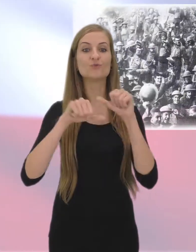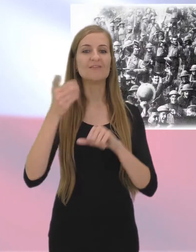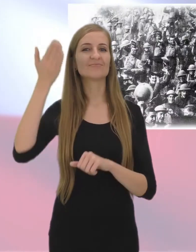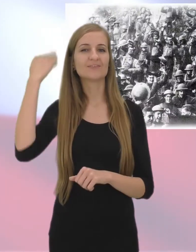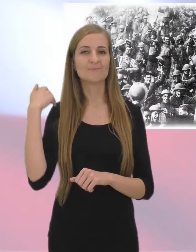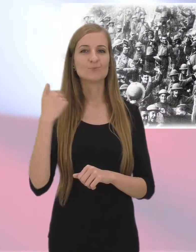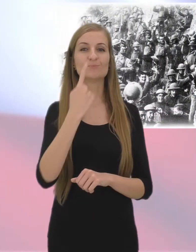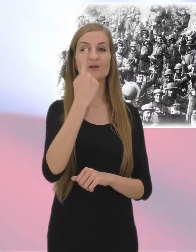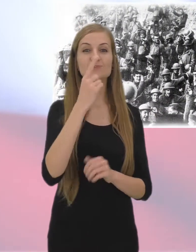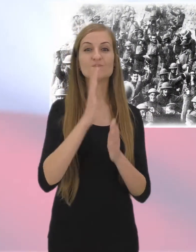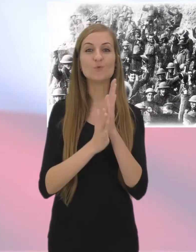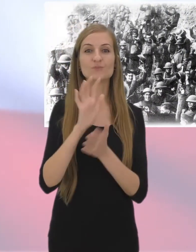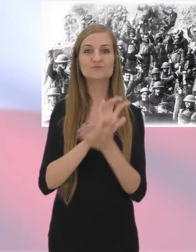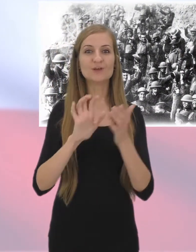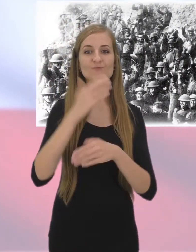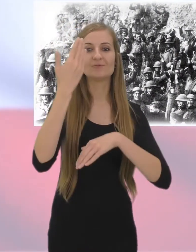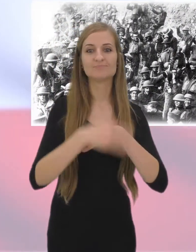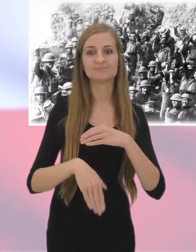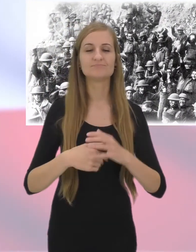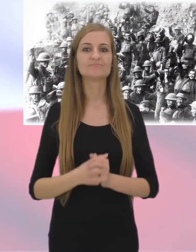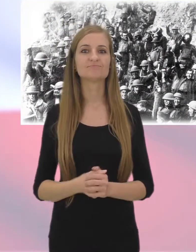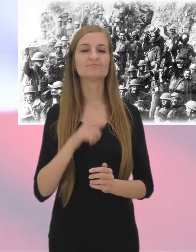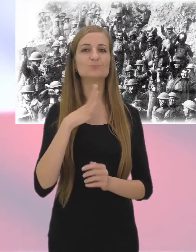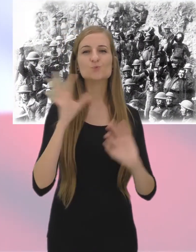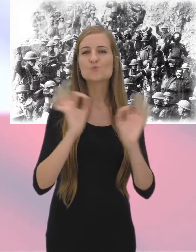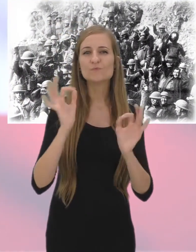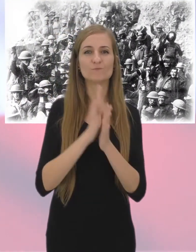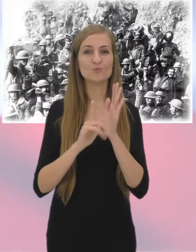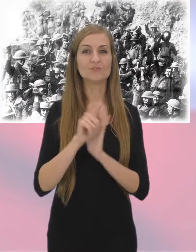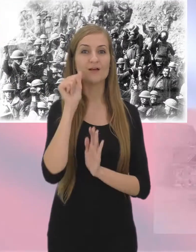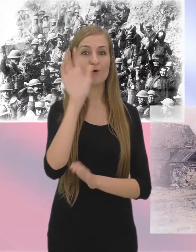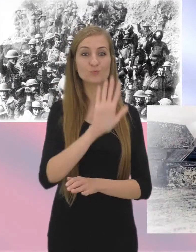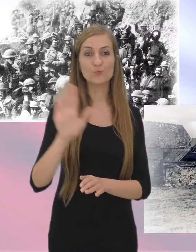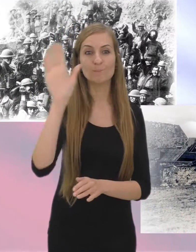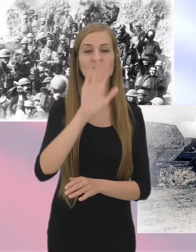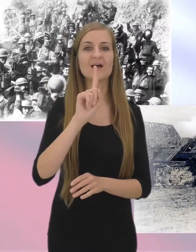100 lat temu zakończyła się I Wojna Światowa. Była to straszna wojna dla Europy,